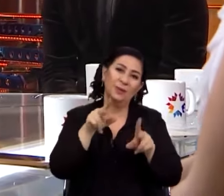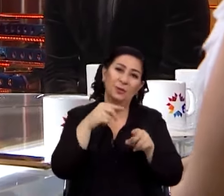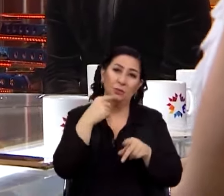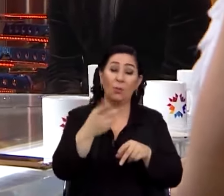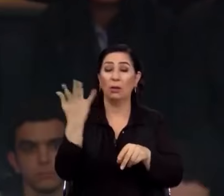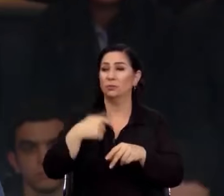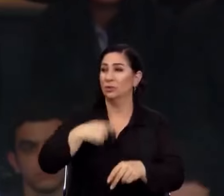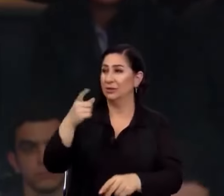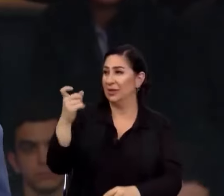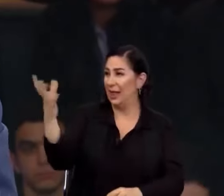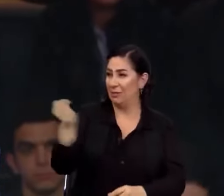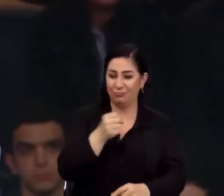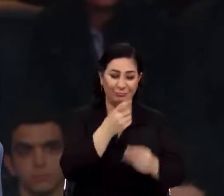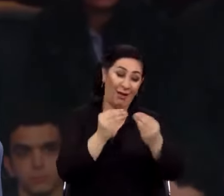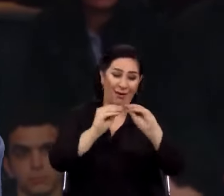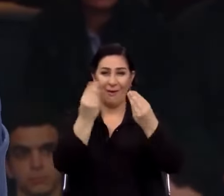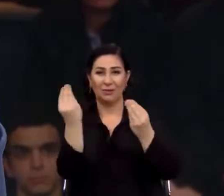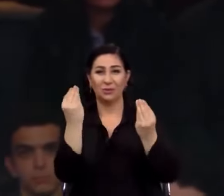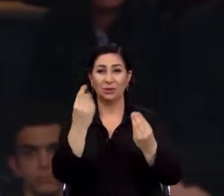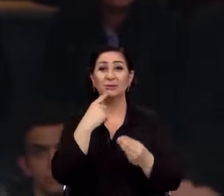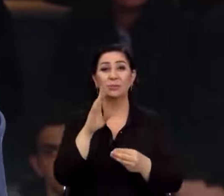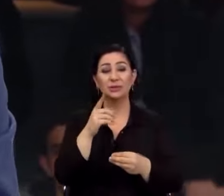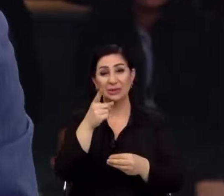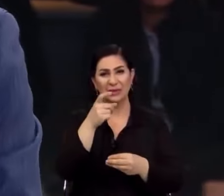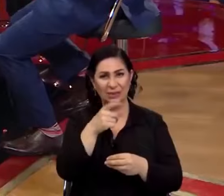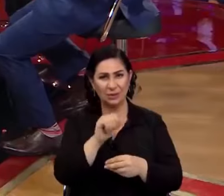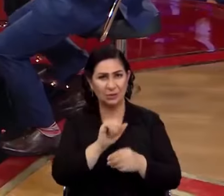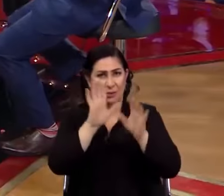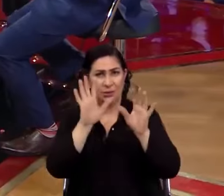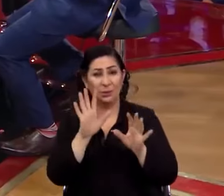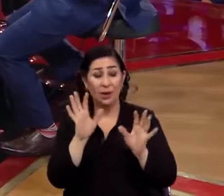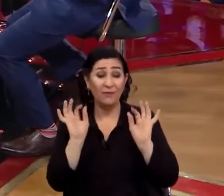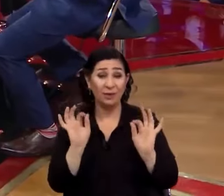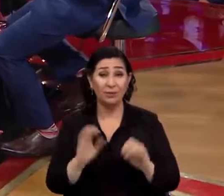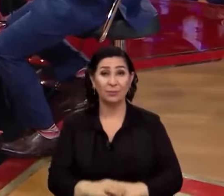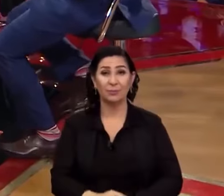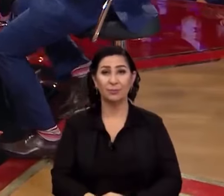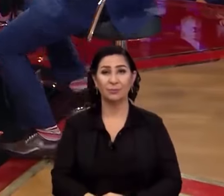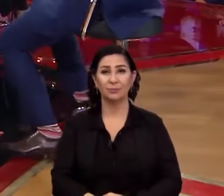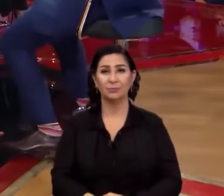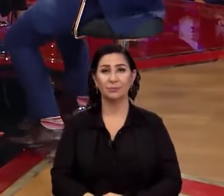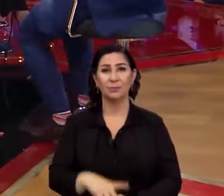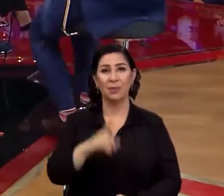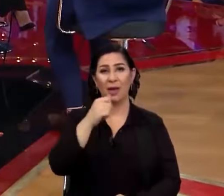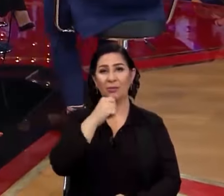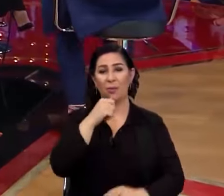alıp da ah ne güzelmiş değil silah sizi etkiler mi Evet Mesela bir adam oturuyor